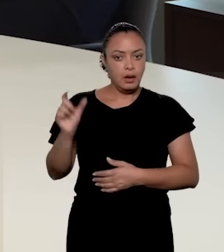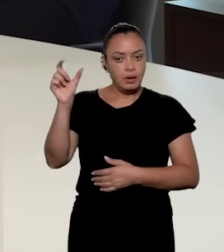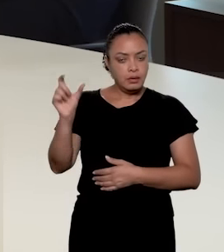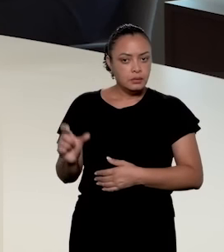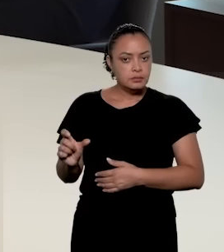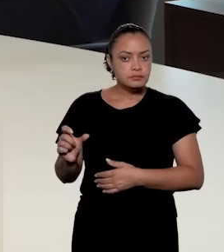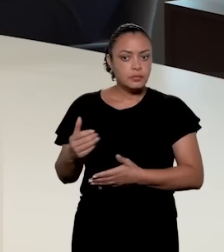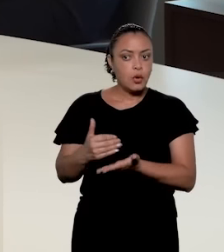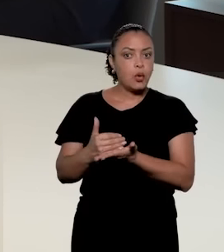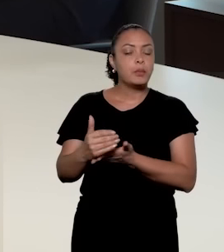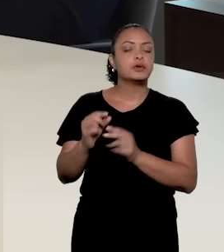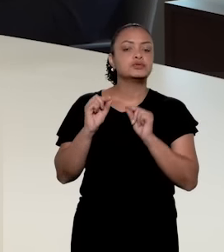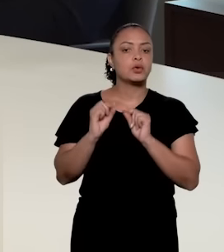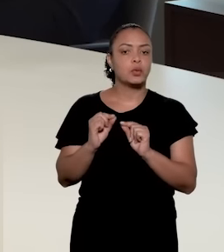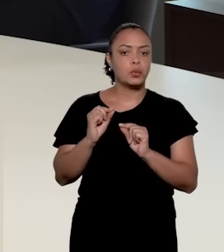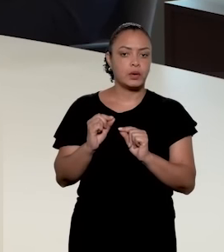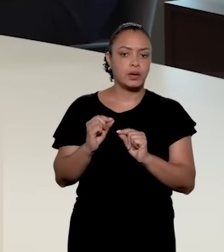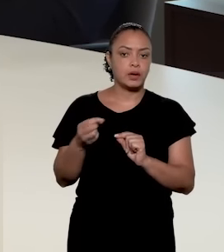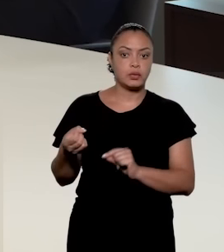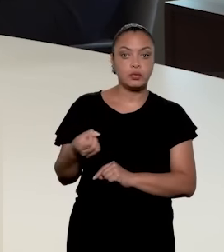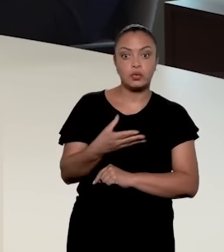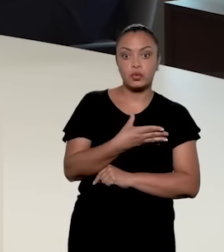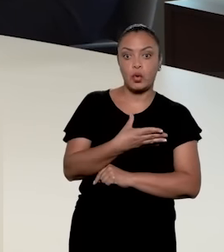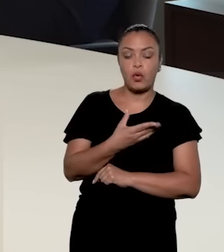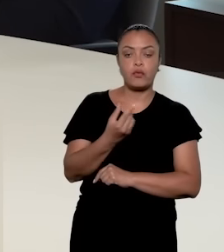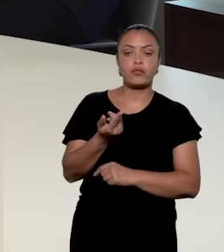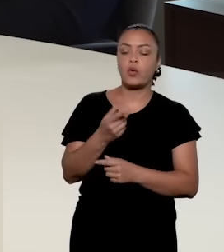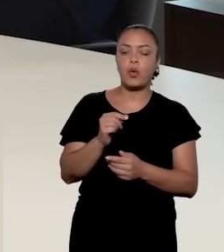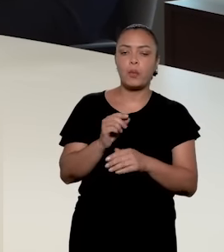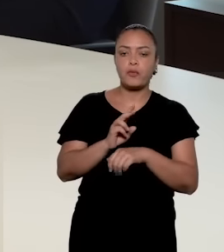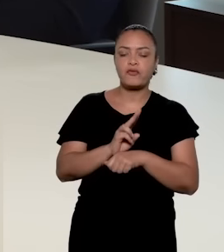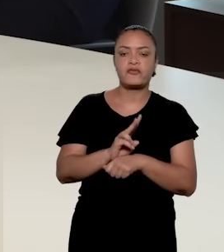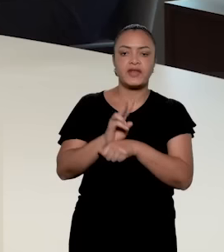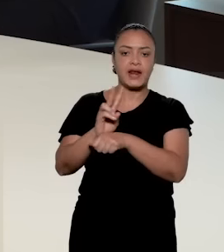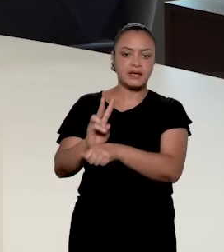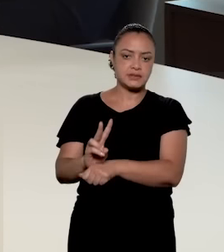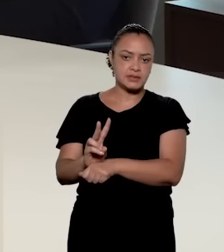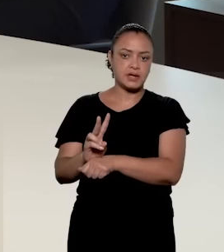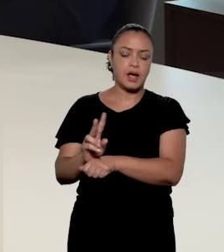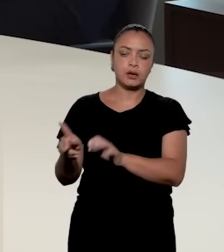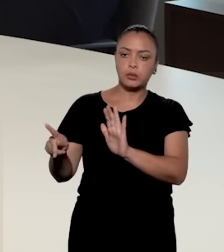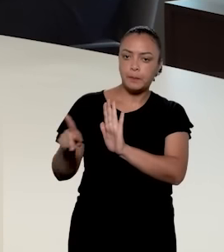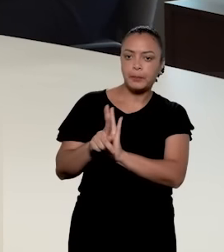começou-se os títulos do agro, as novas fontes de financiamento para o agronegócio.